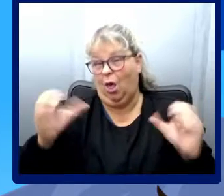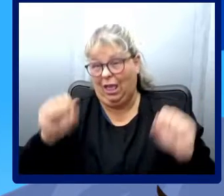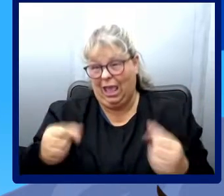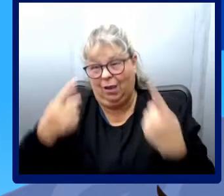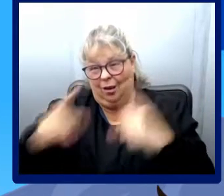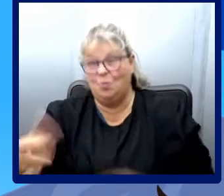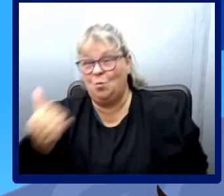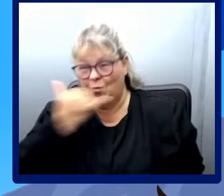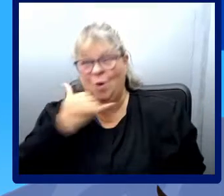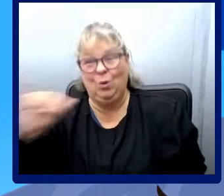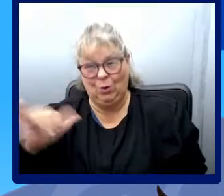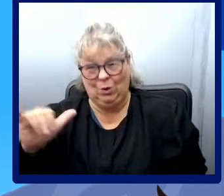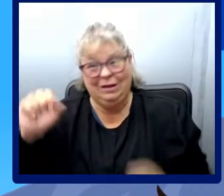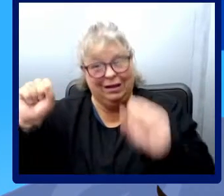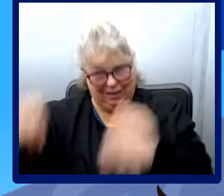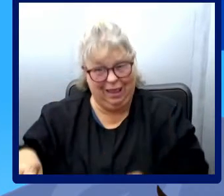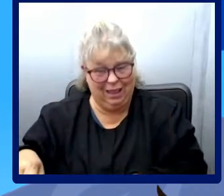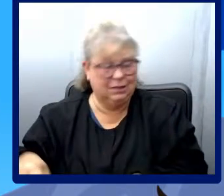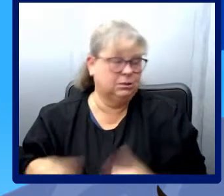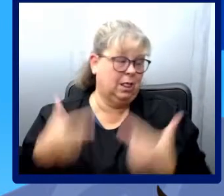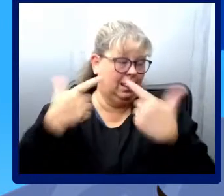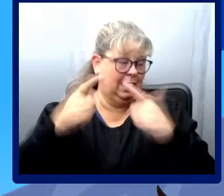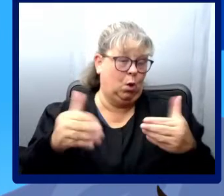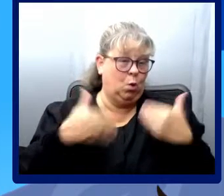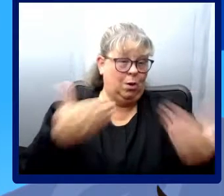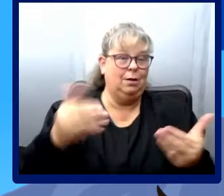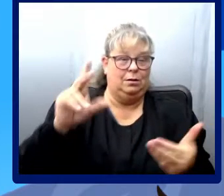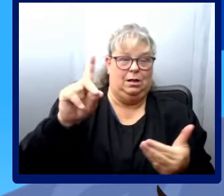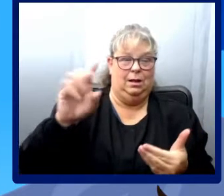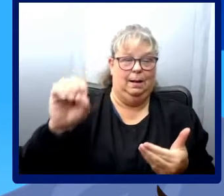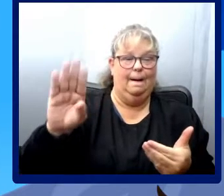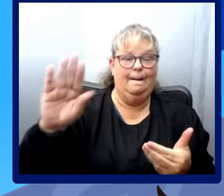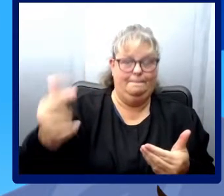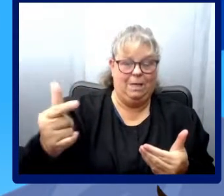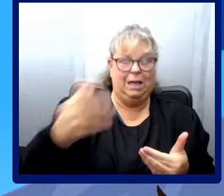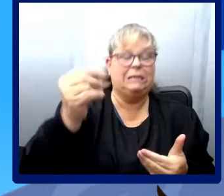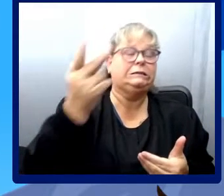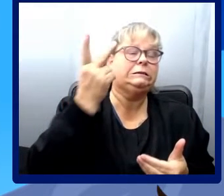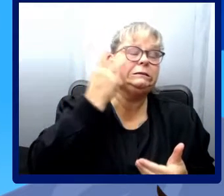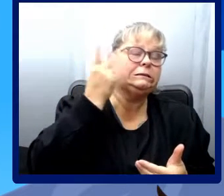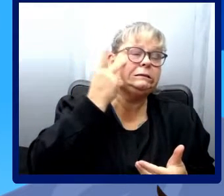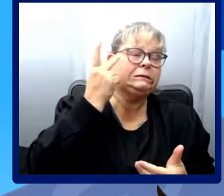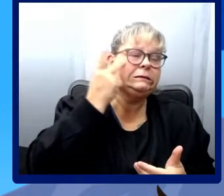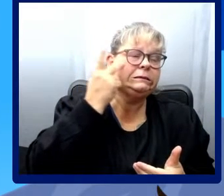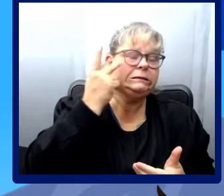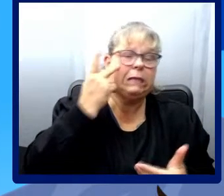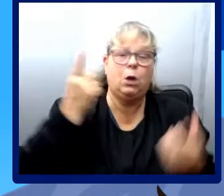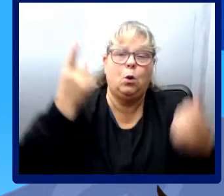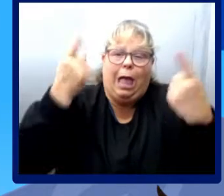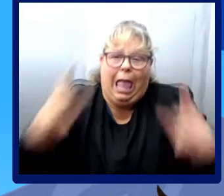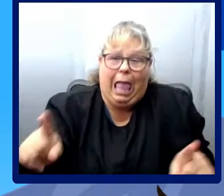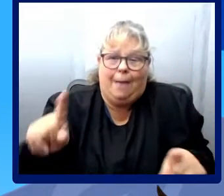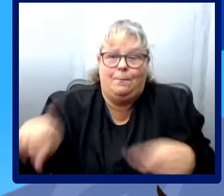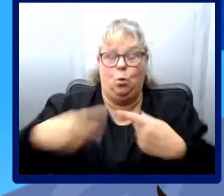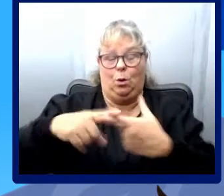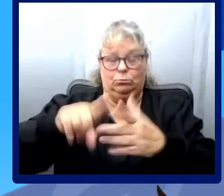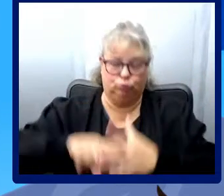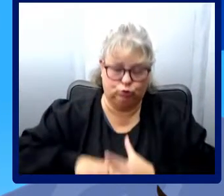Entremos al modo de depuración que acabamos de mencionar y ver lo que sucede cuando tratamos de ejecutar este flujo